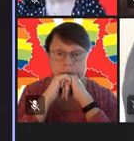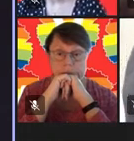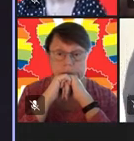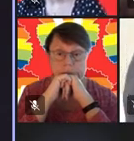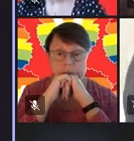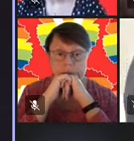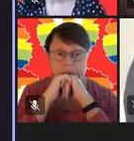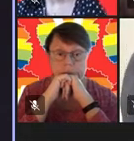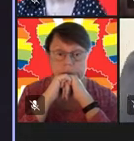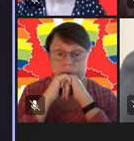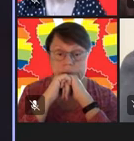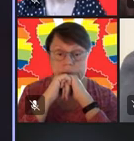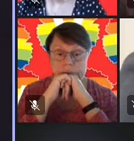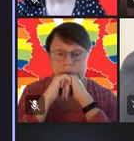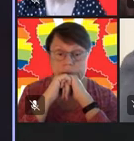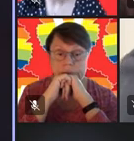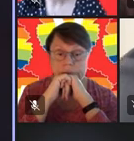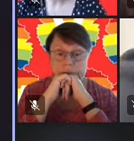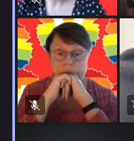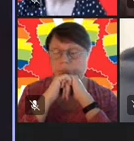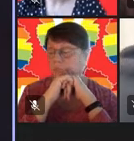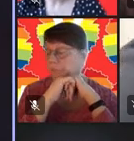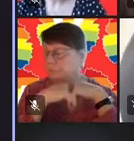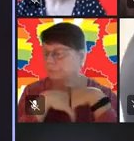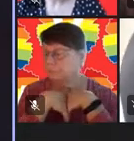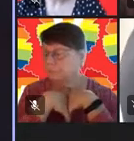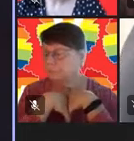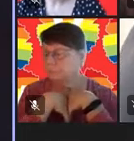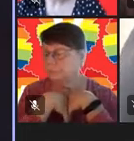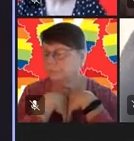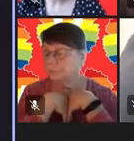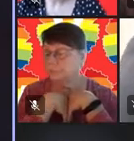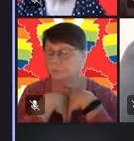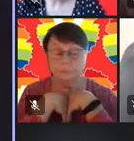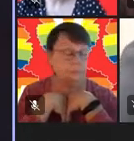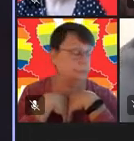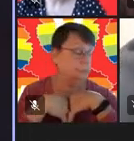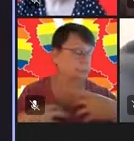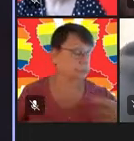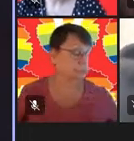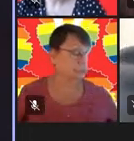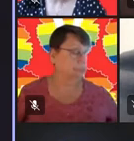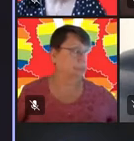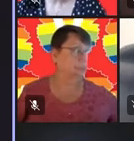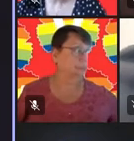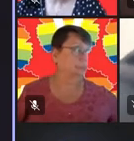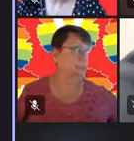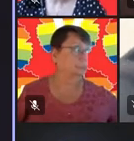Resultera i De partier som är nära på Procentspärr de tre procent ska känna sig